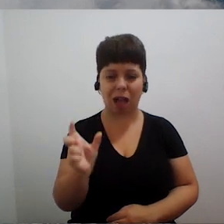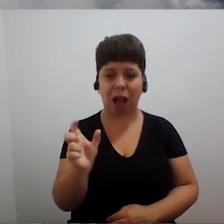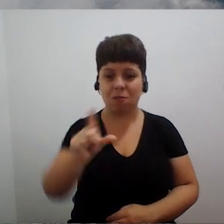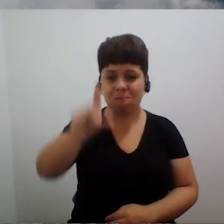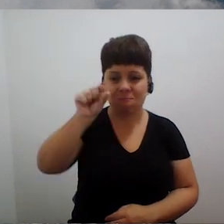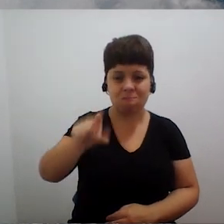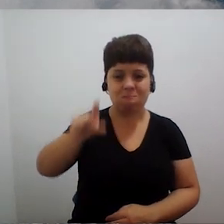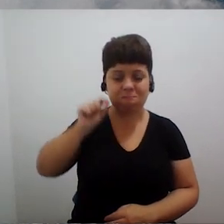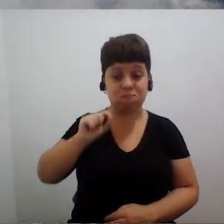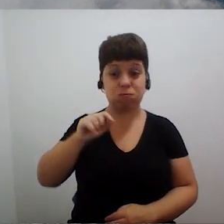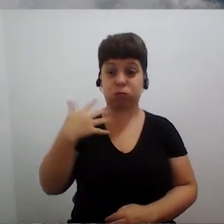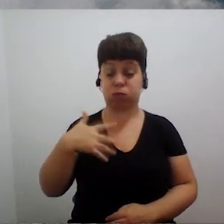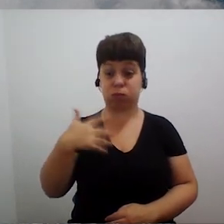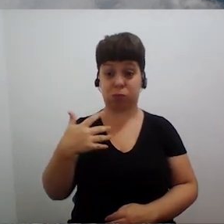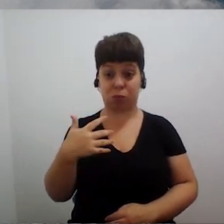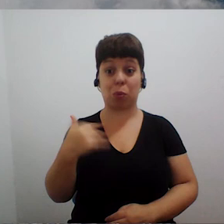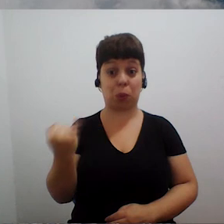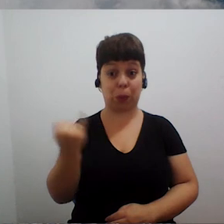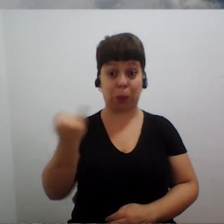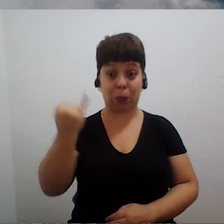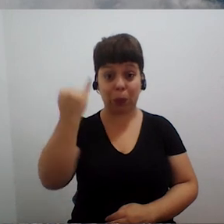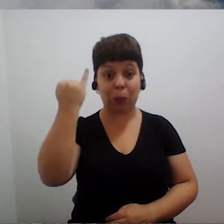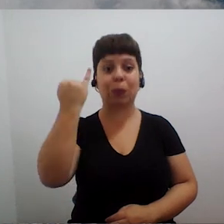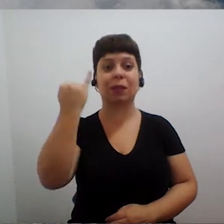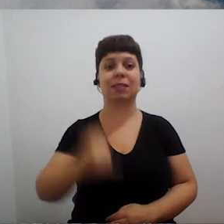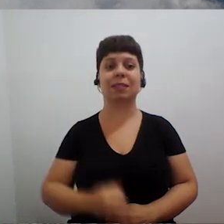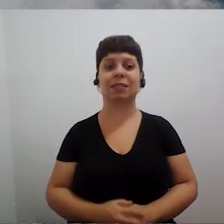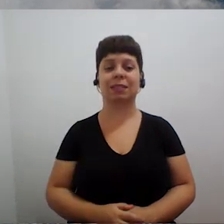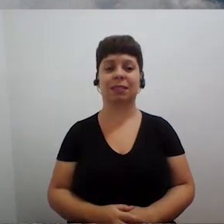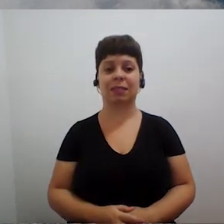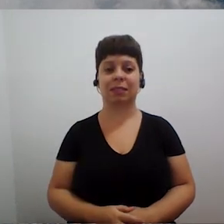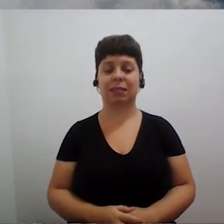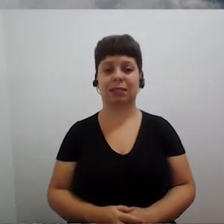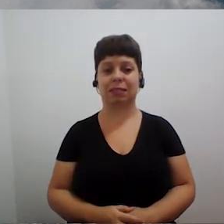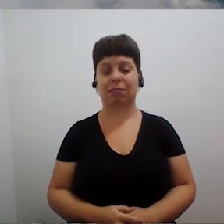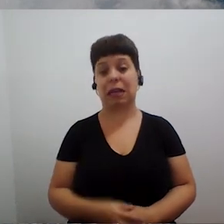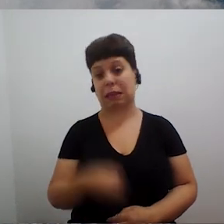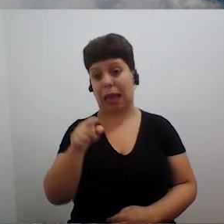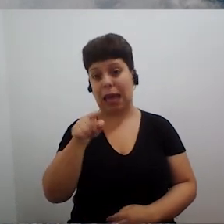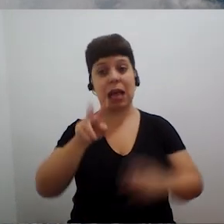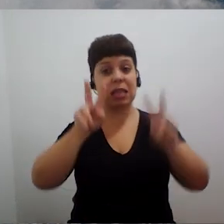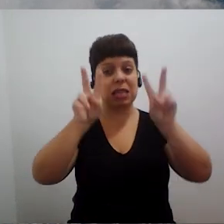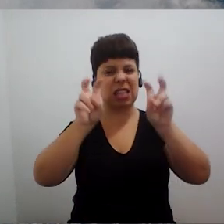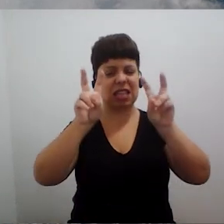que são que tem um peso muito grande quando a gente está falando desse tema que é